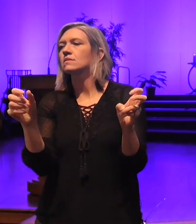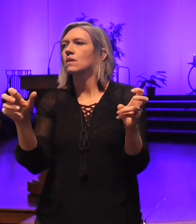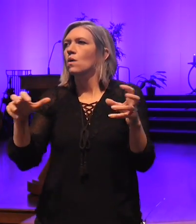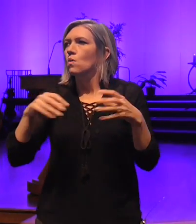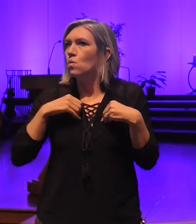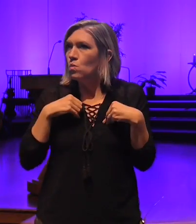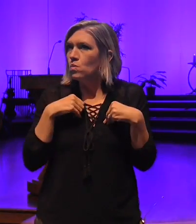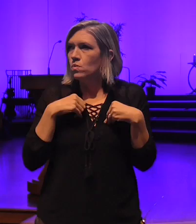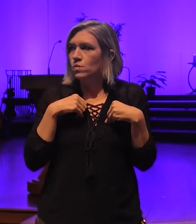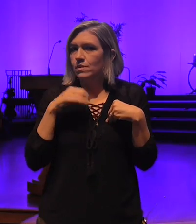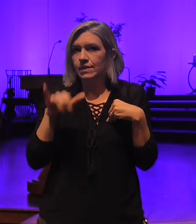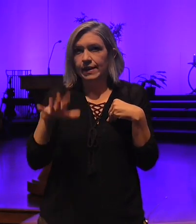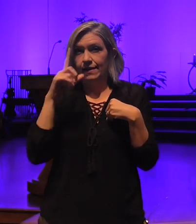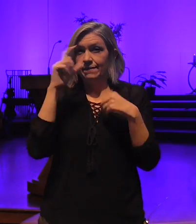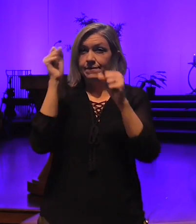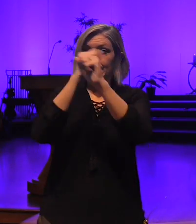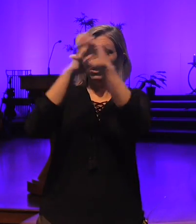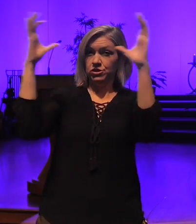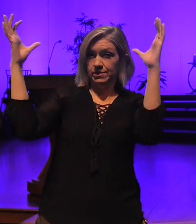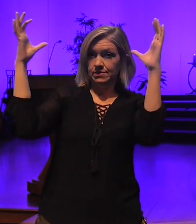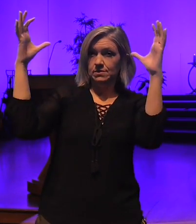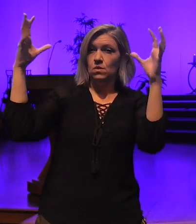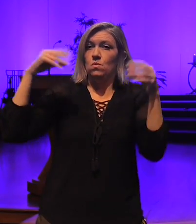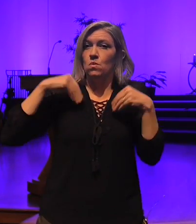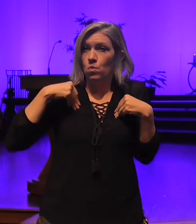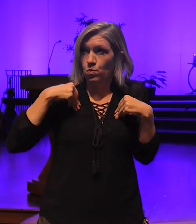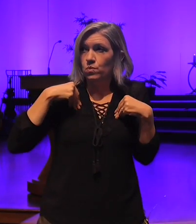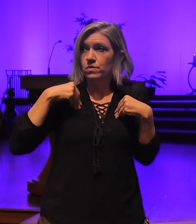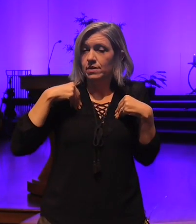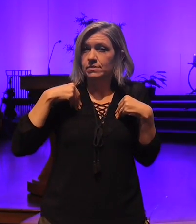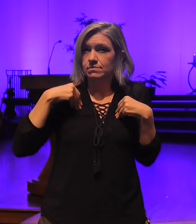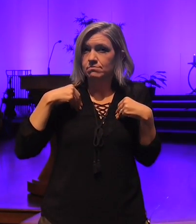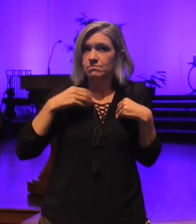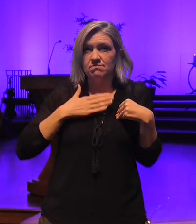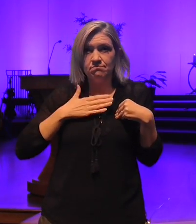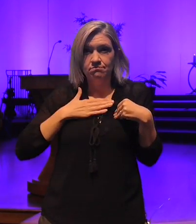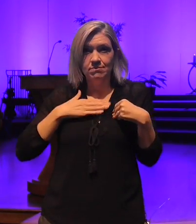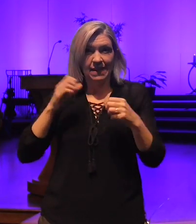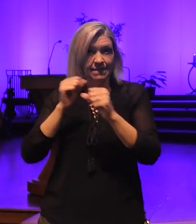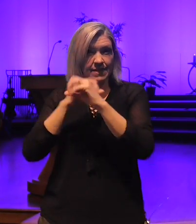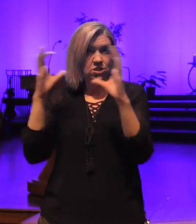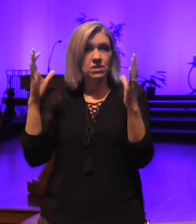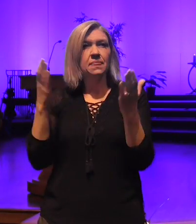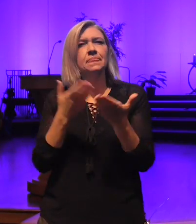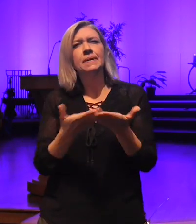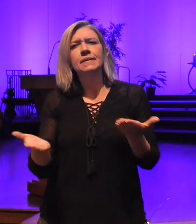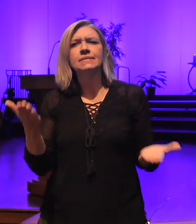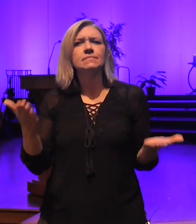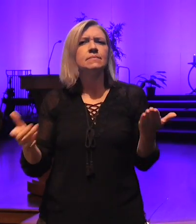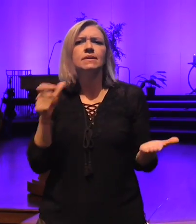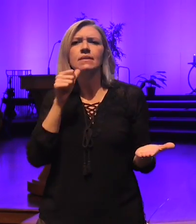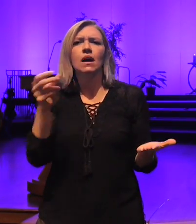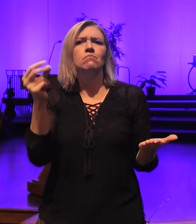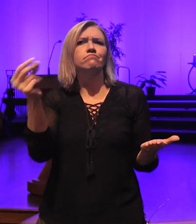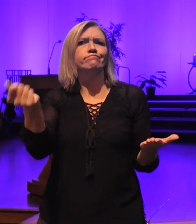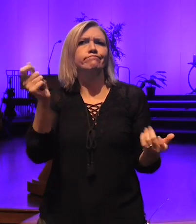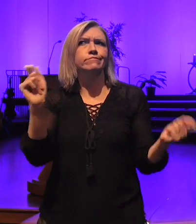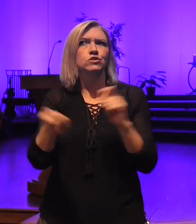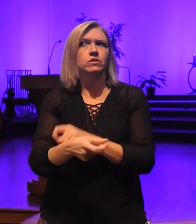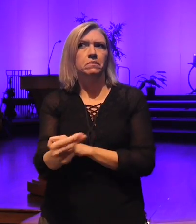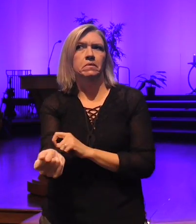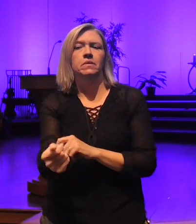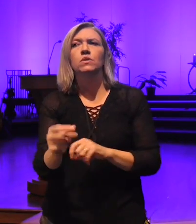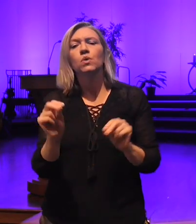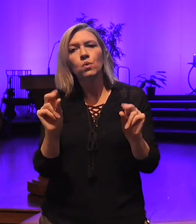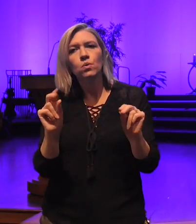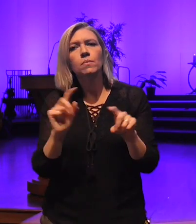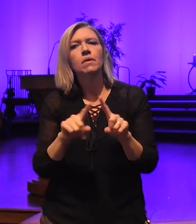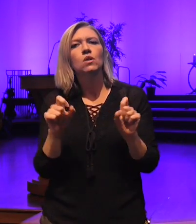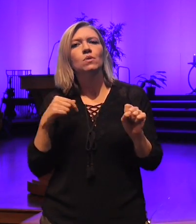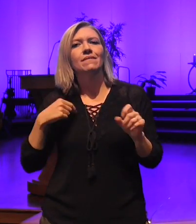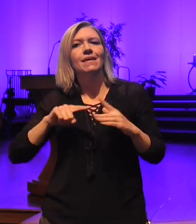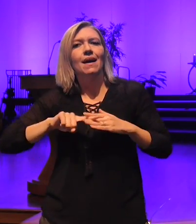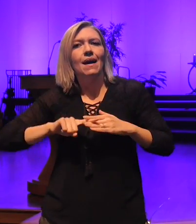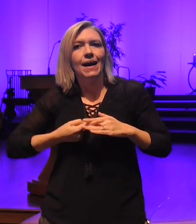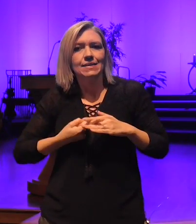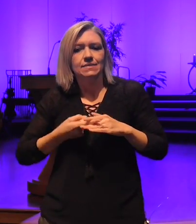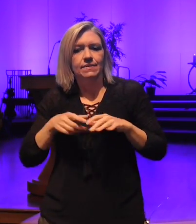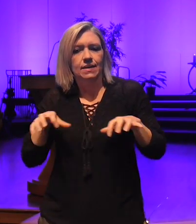de esa Visión, somos dueños de las cosas. Puede que no cambie inmediatamente, pero hemos activado inmensas posibilidades